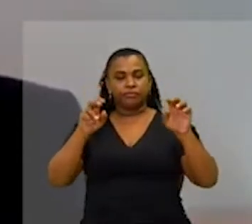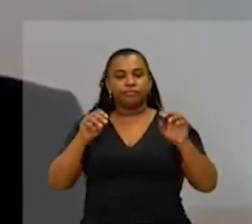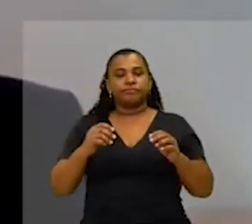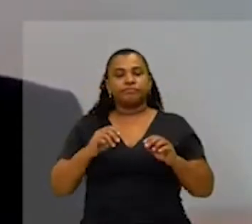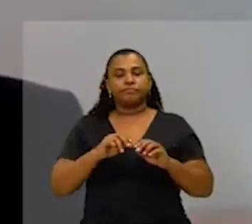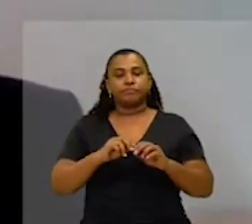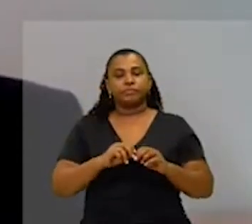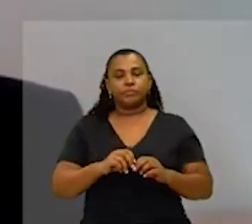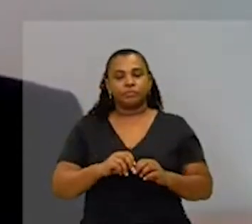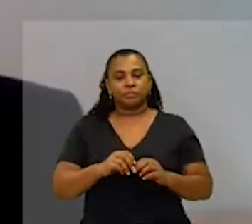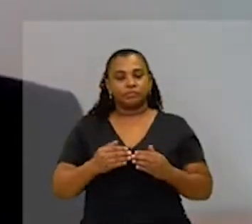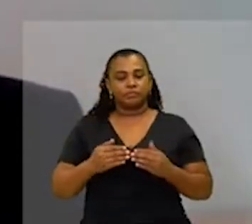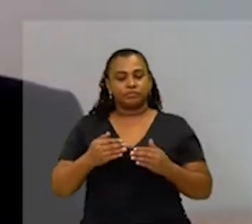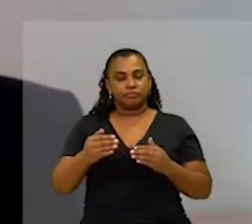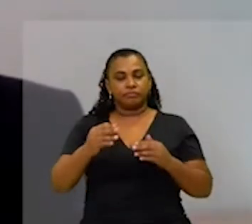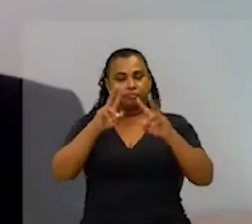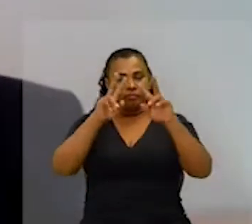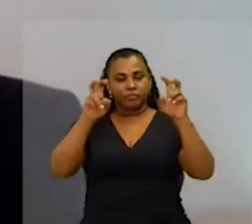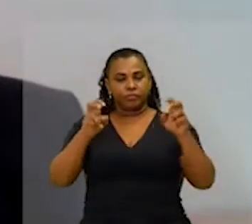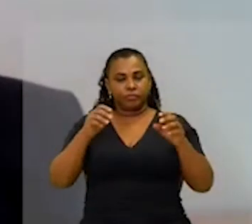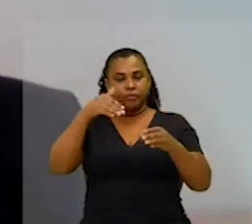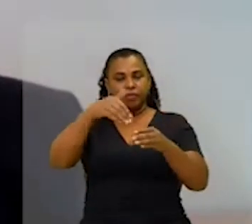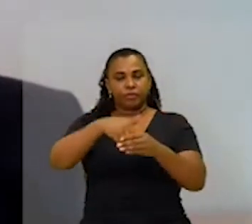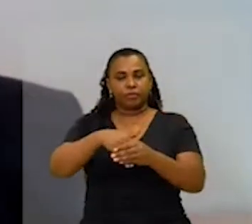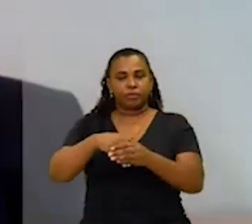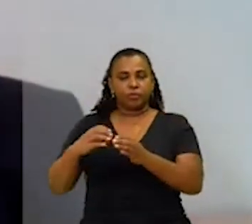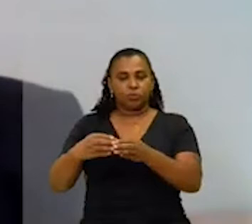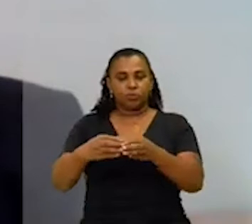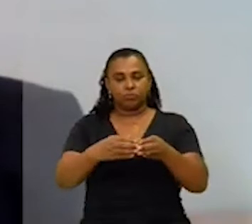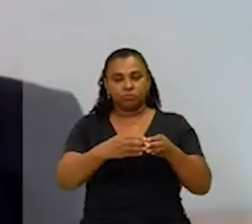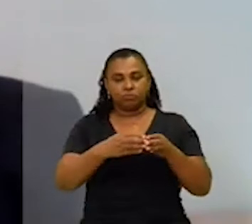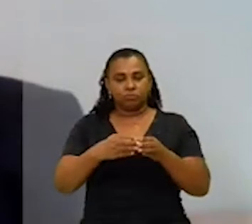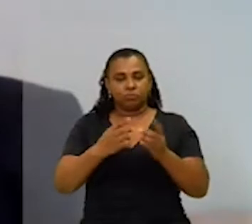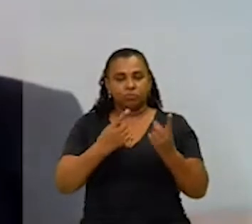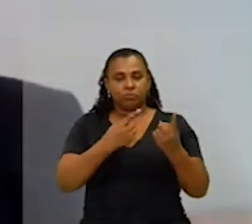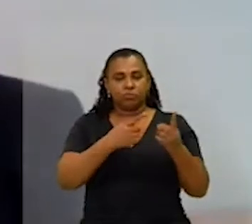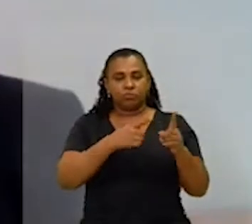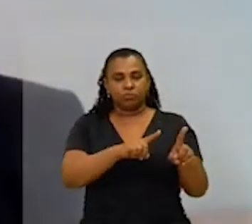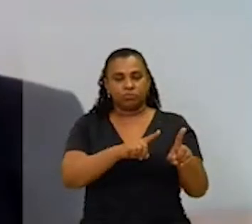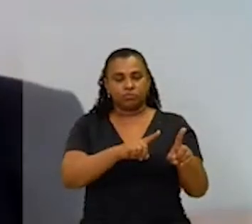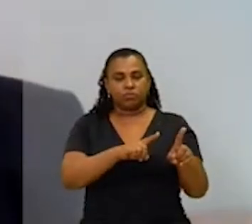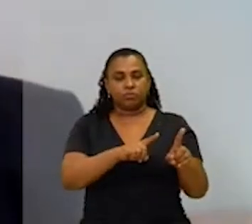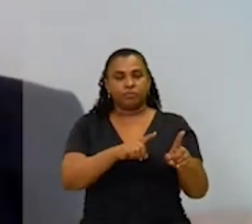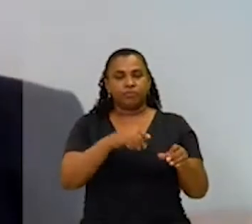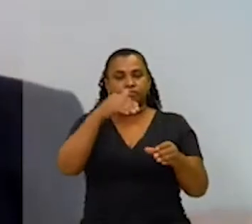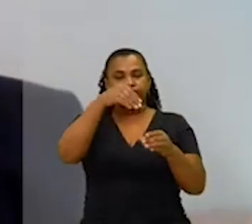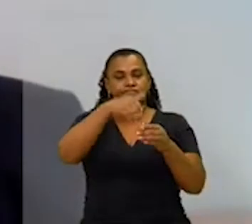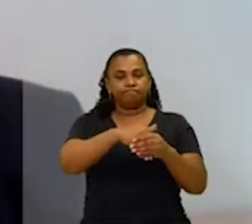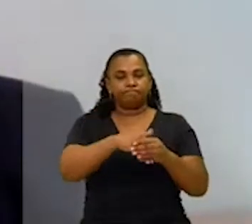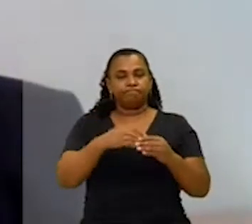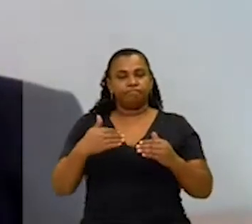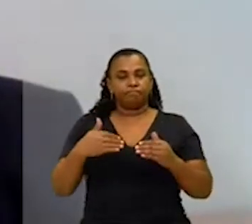O tópico candidaturas coletivas desafios para o exercício dos mandatos e acompanhamento pelos